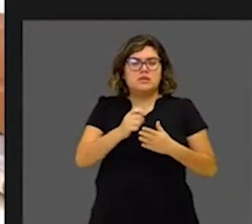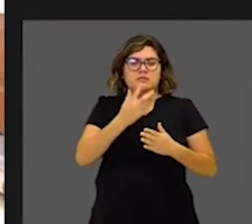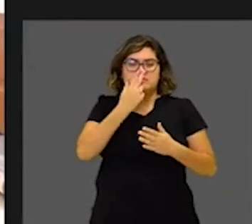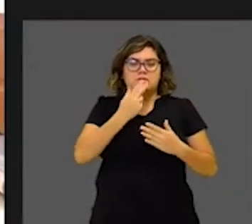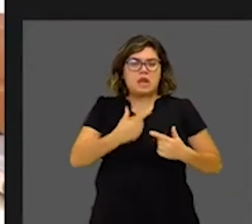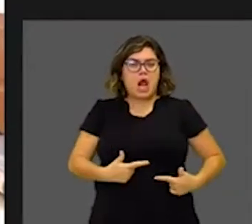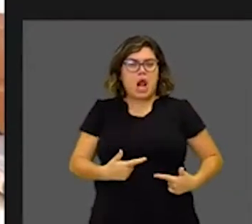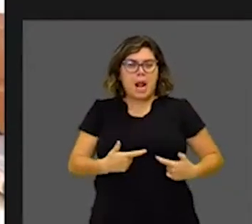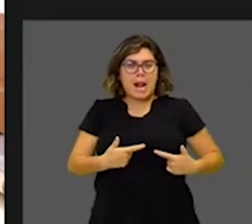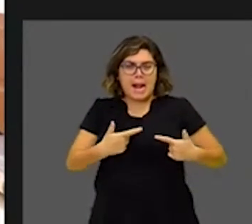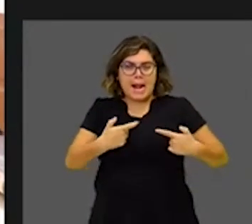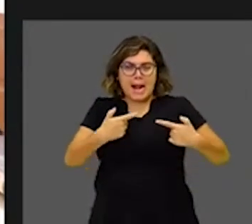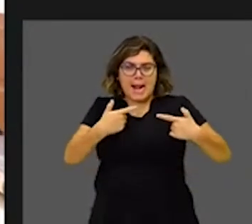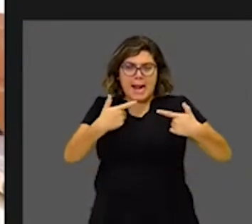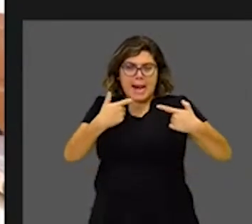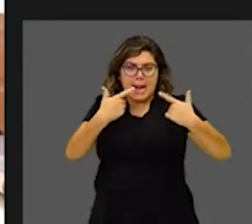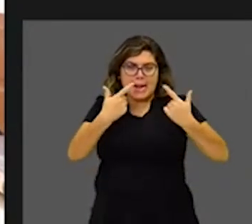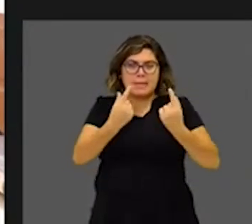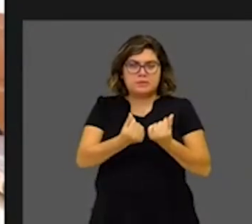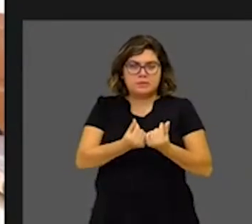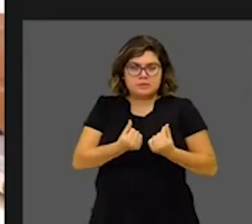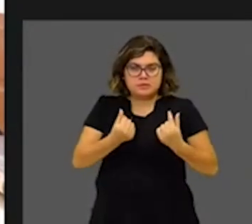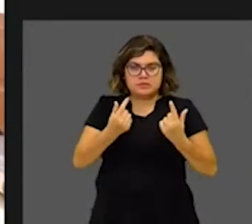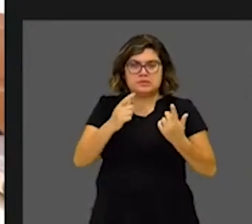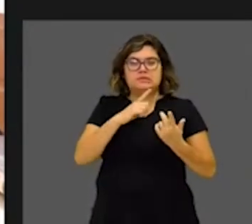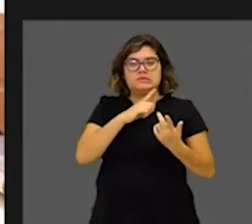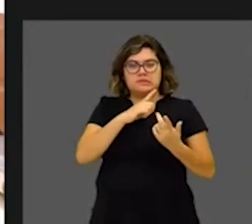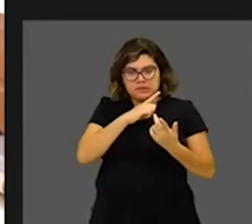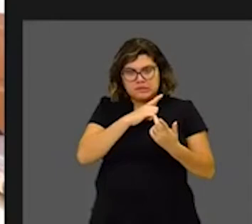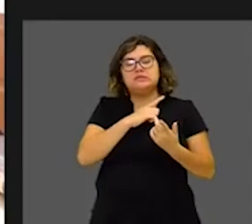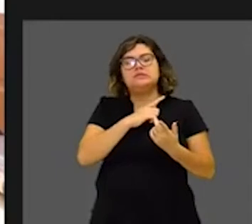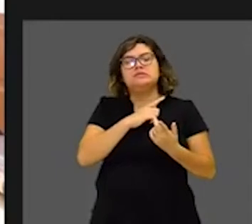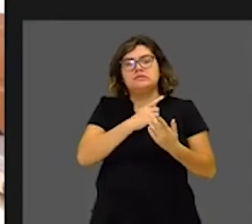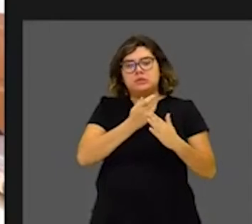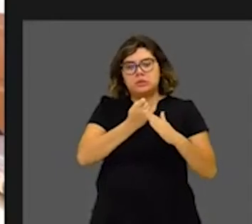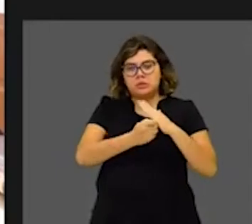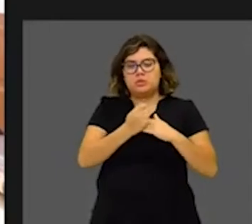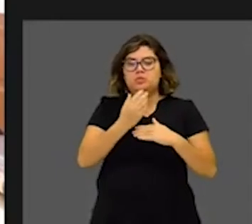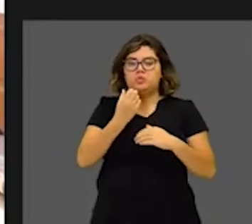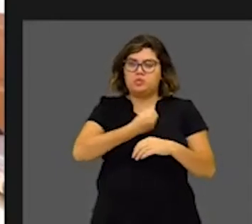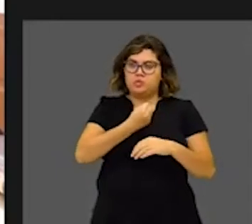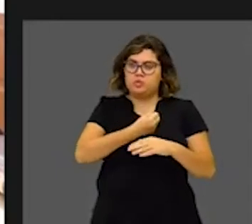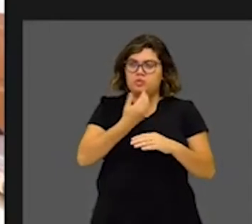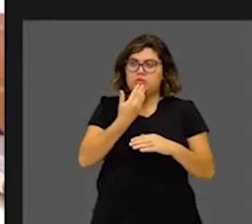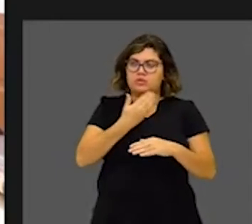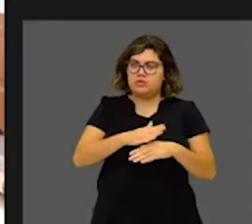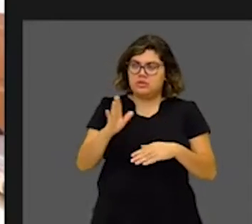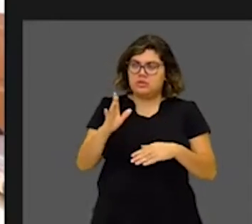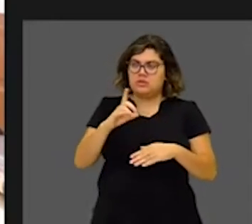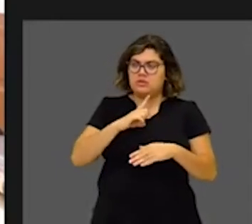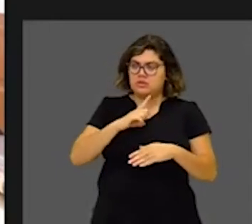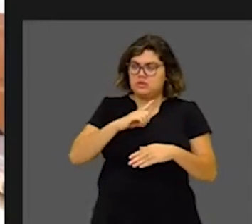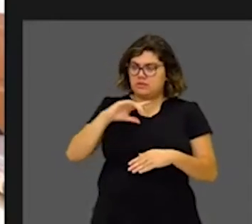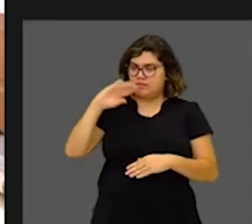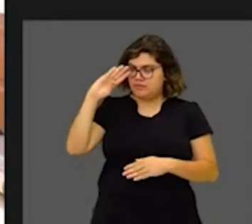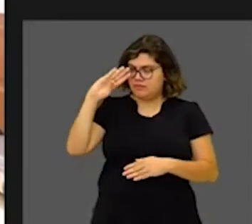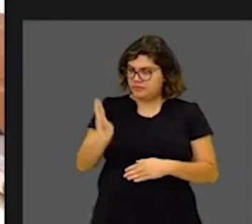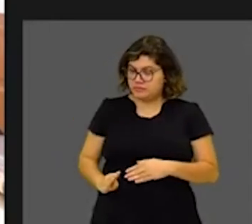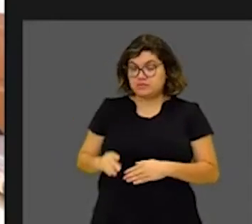que são de fato os Café da conta do número e da censura no Brasil é esse é um problema que vai